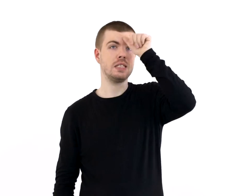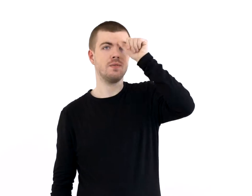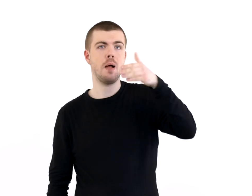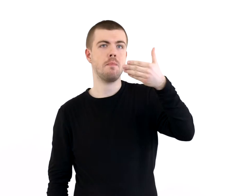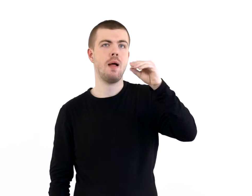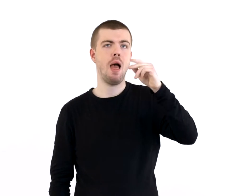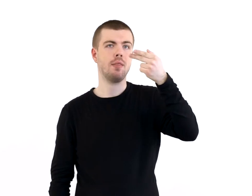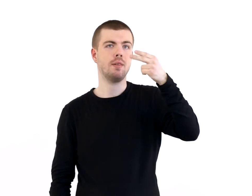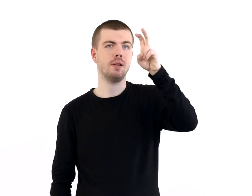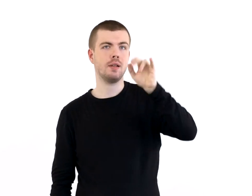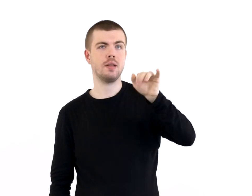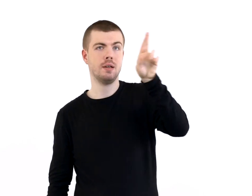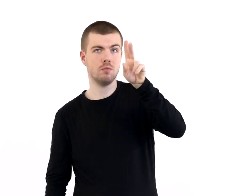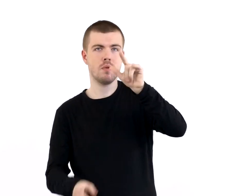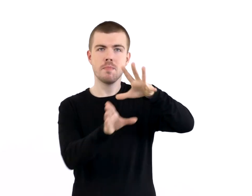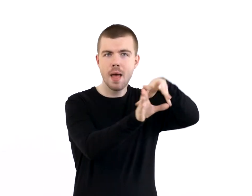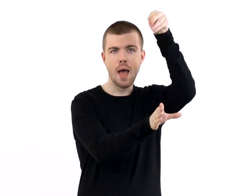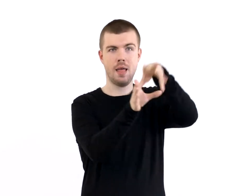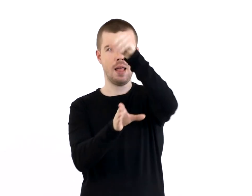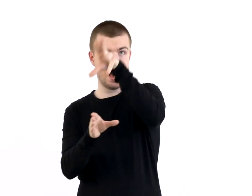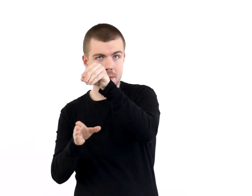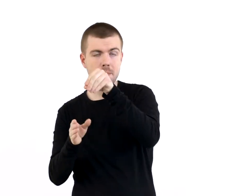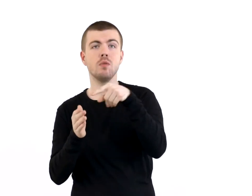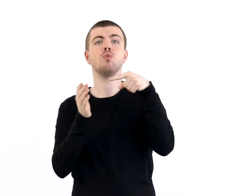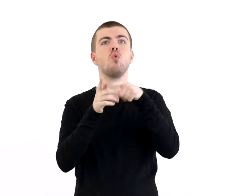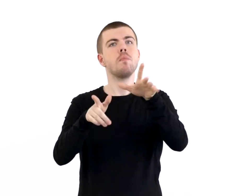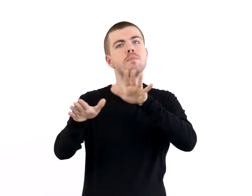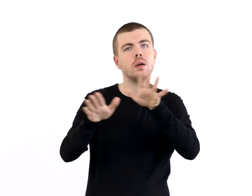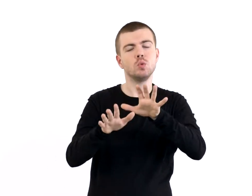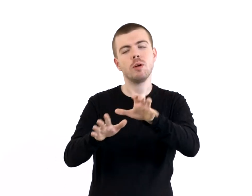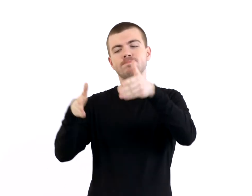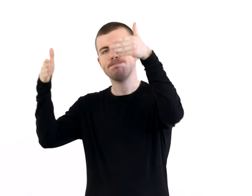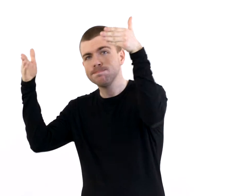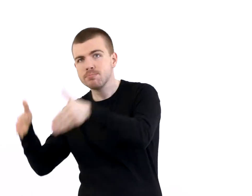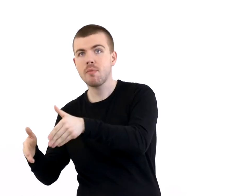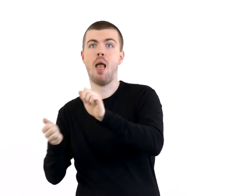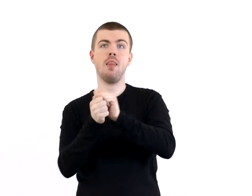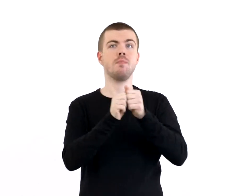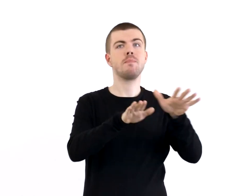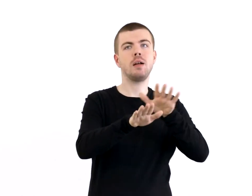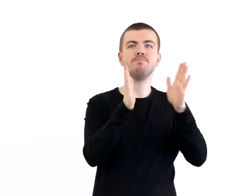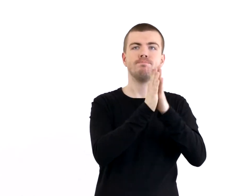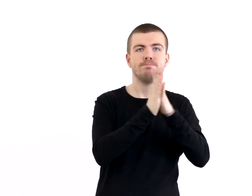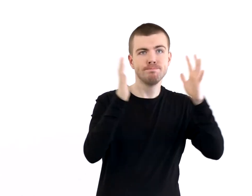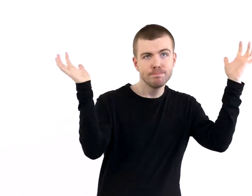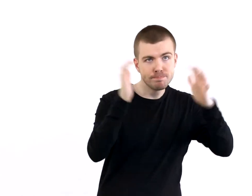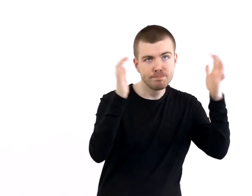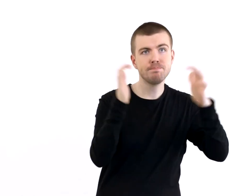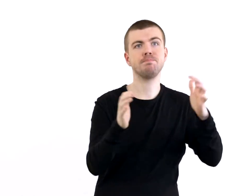tzw. menhiry jako miejsce pochówku lub miejsce sanktuarium.